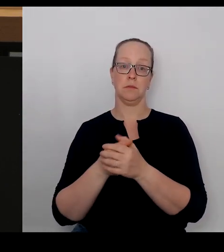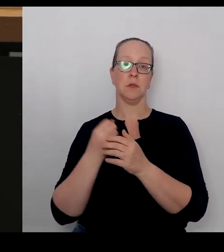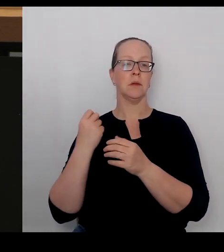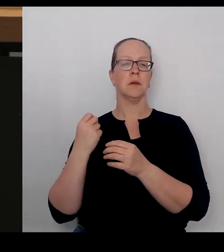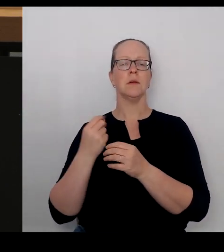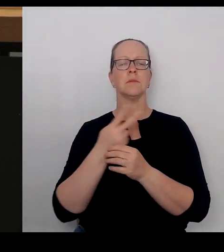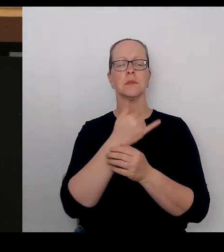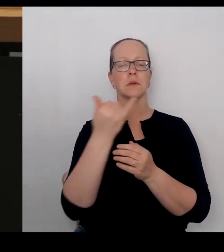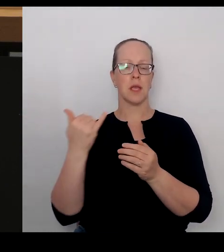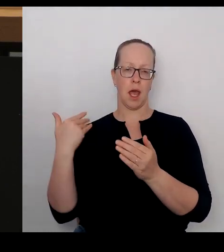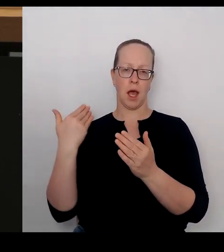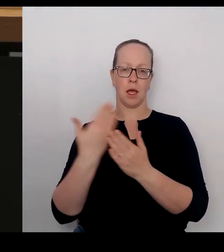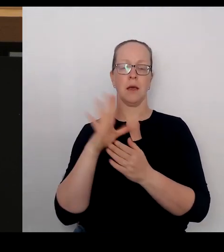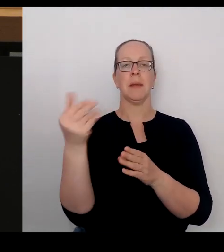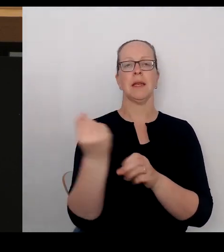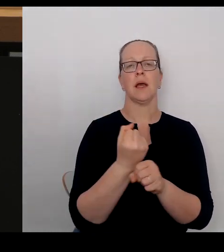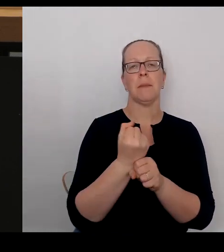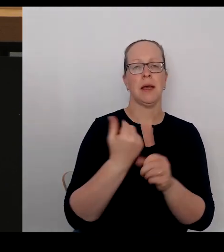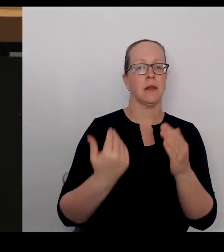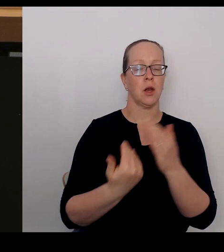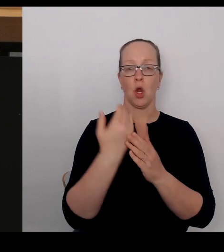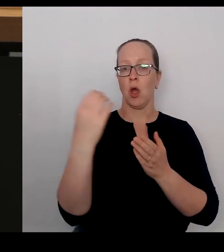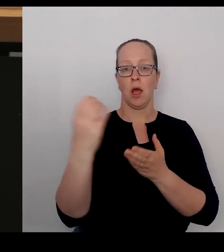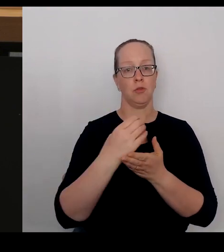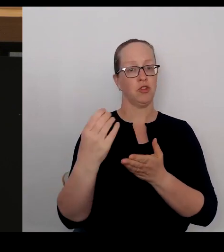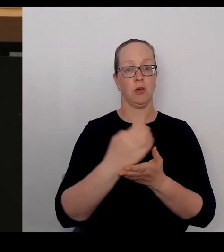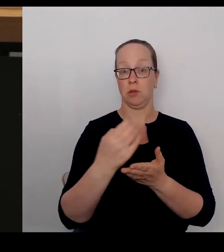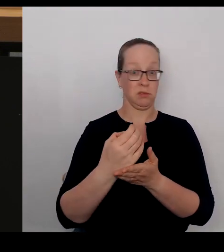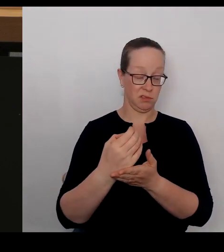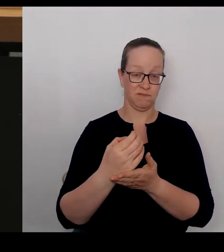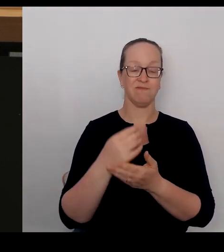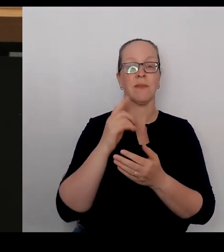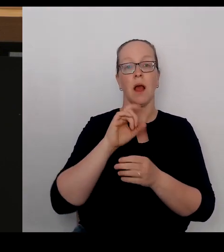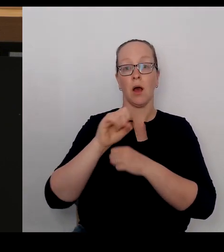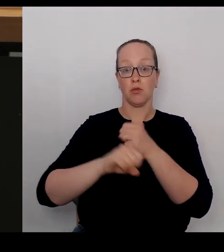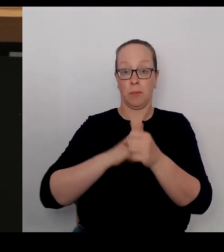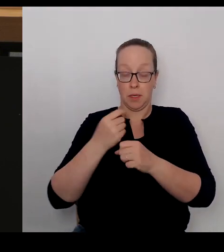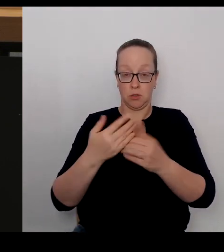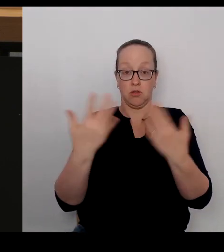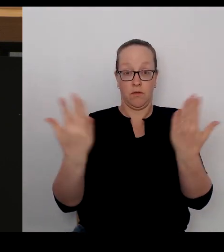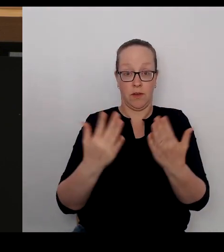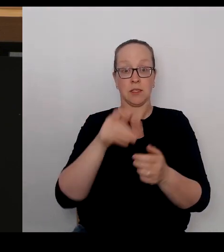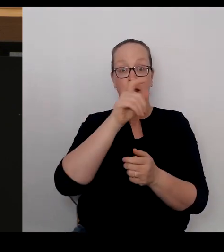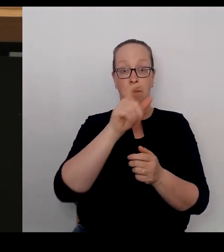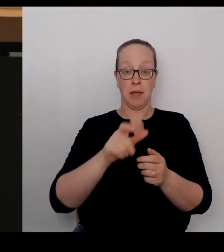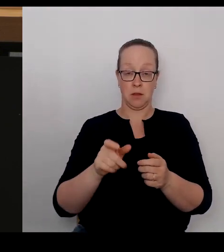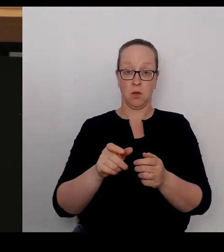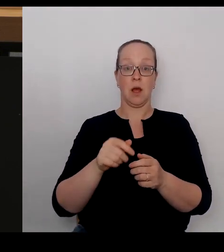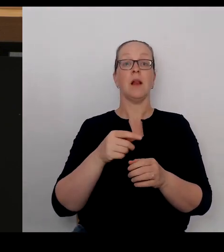Überalterung unseres Personals zur Folge. Das führt dazu, dass in den nächsten Jahren überproportional Menschen